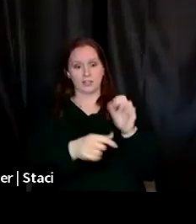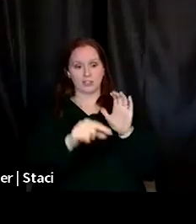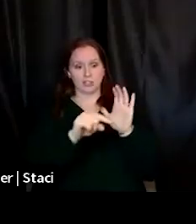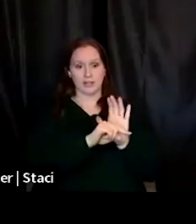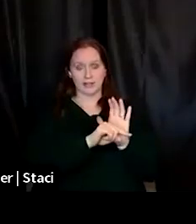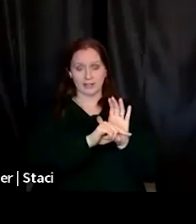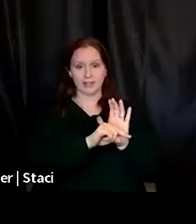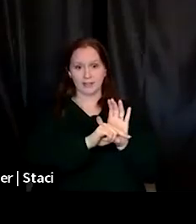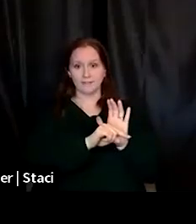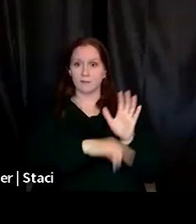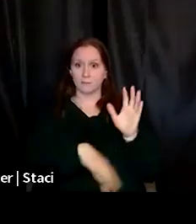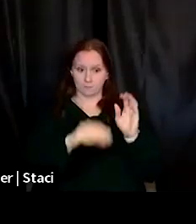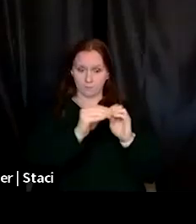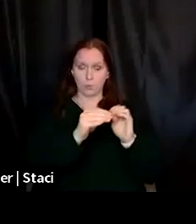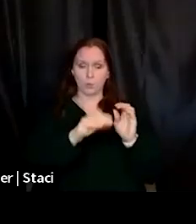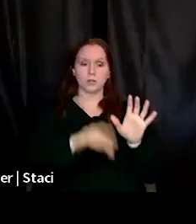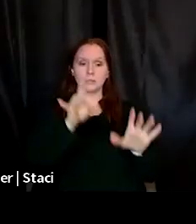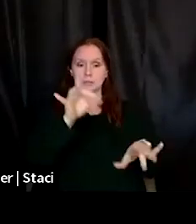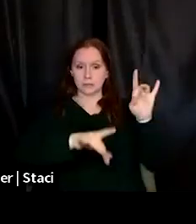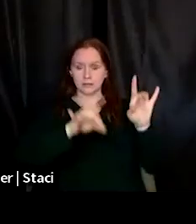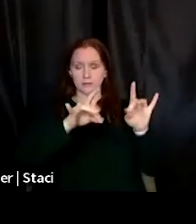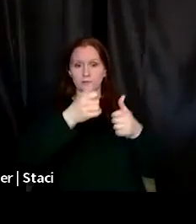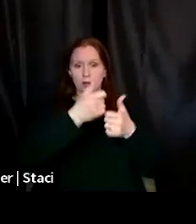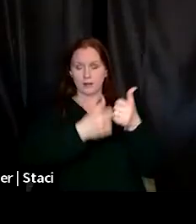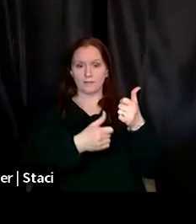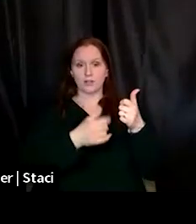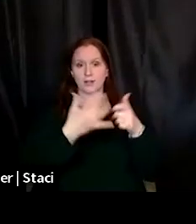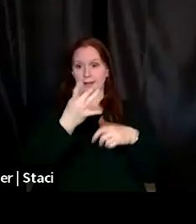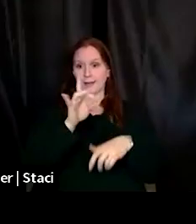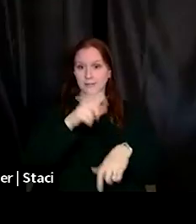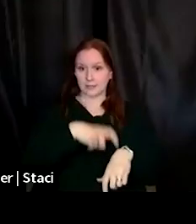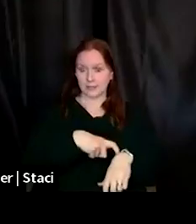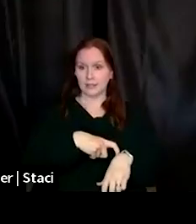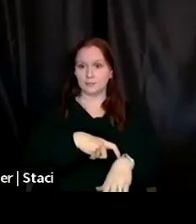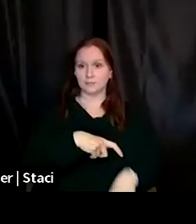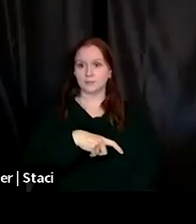Otras preguntas tienen que ver con... De nuevo, algunas personas están enfrentando barreras.